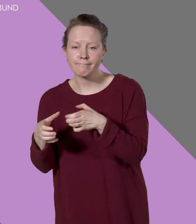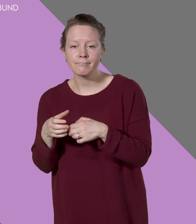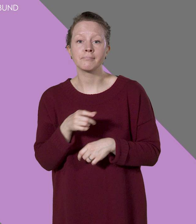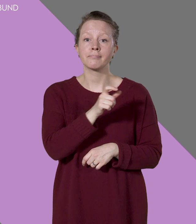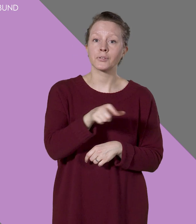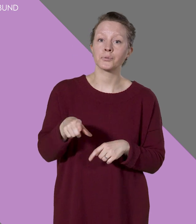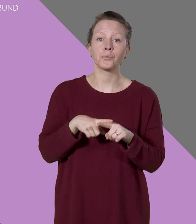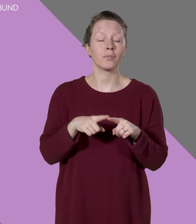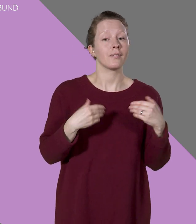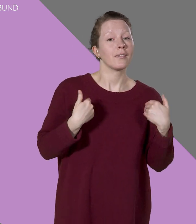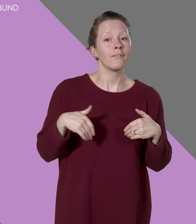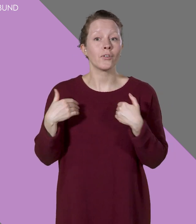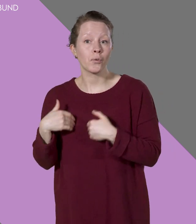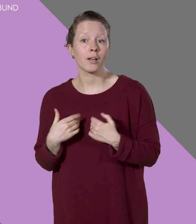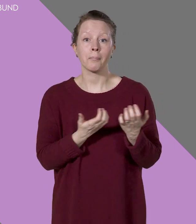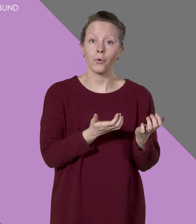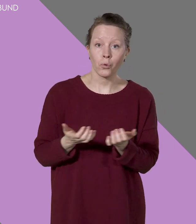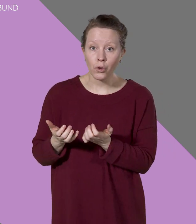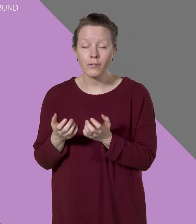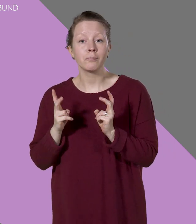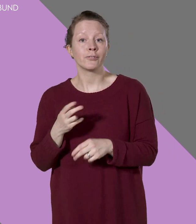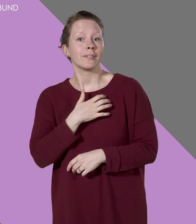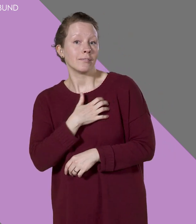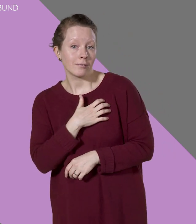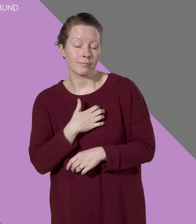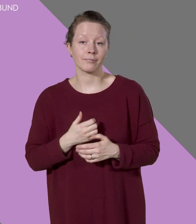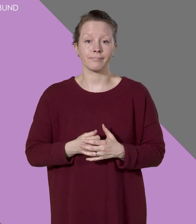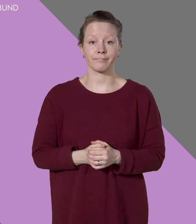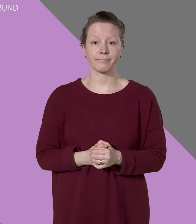enligt mottagarnas individuella behov och intressen.